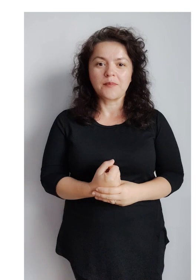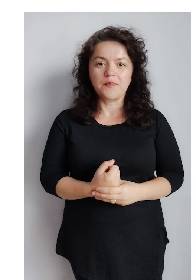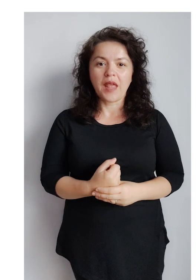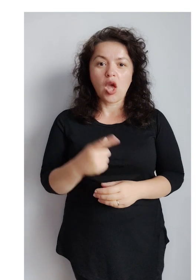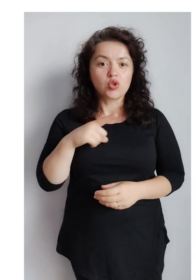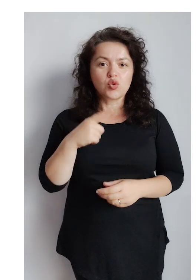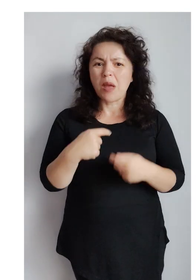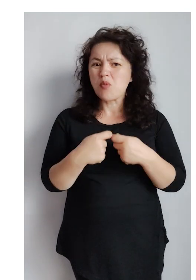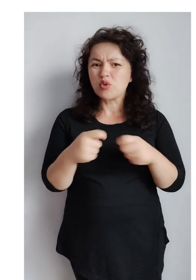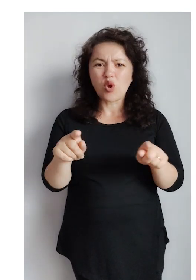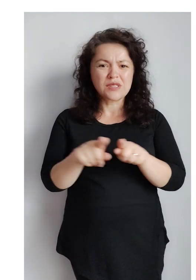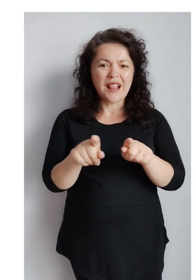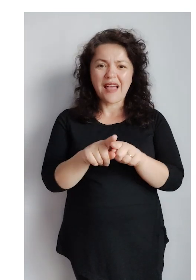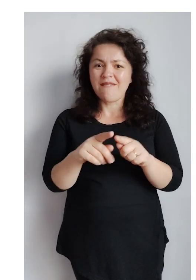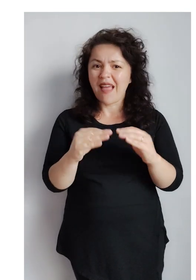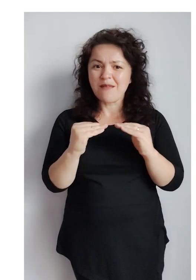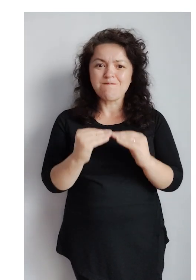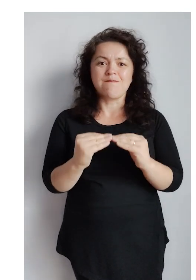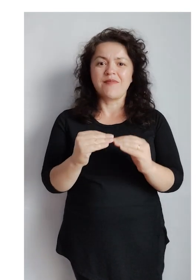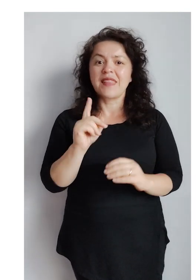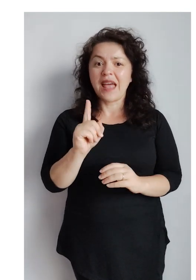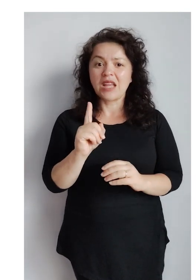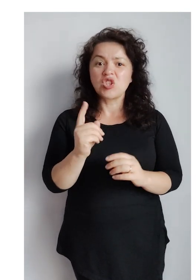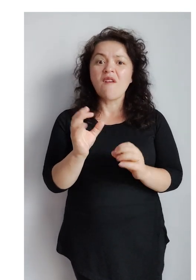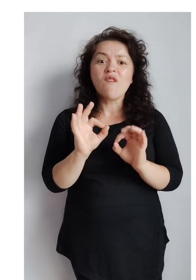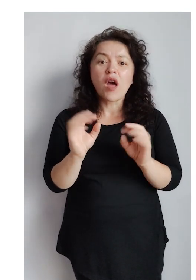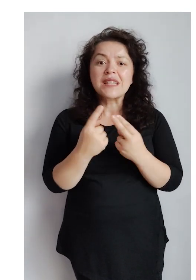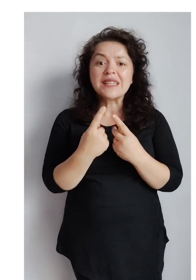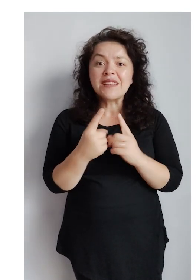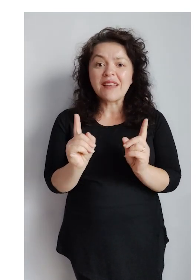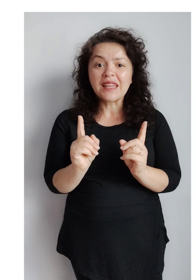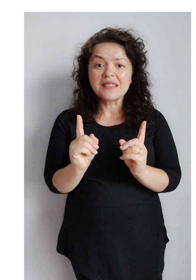Suntem cu toții la fel, dar și foarte diferiți.